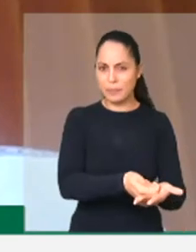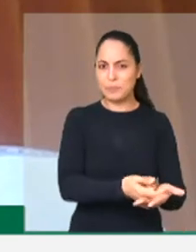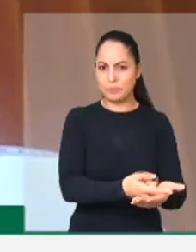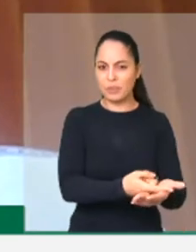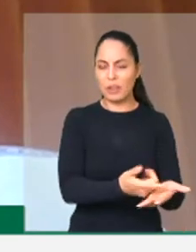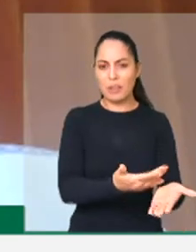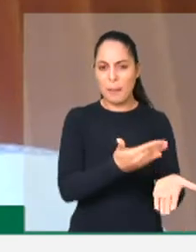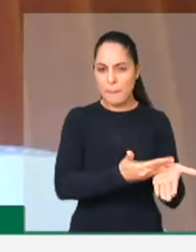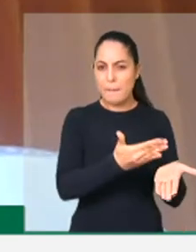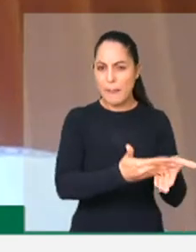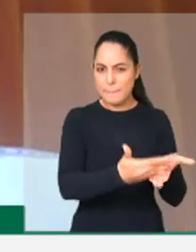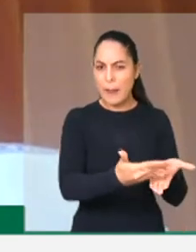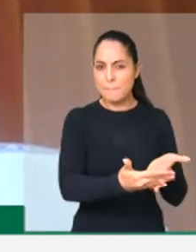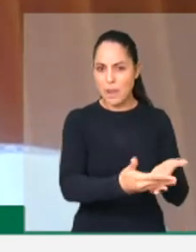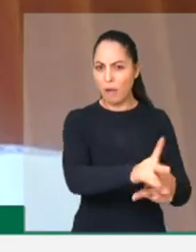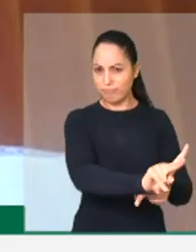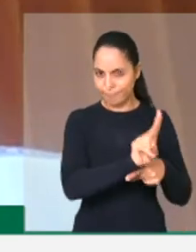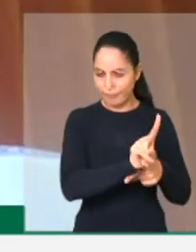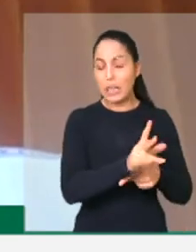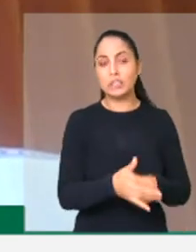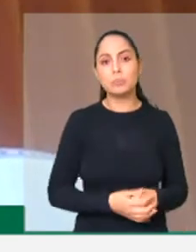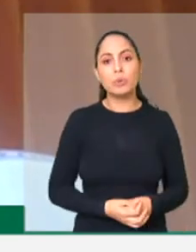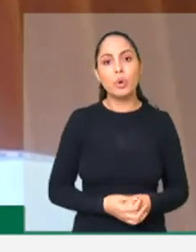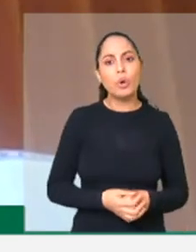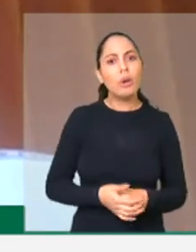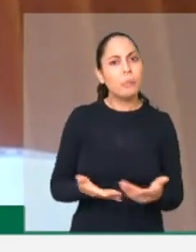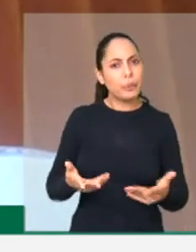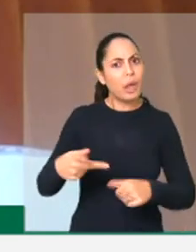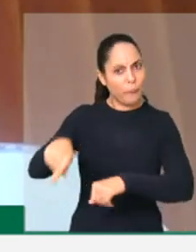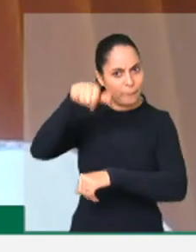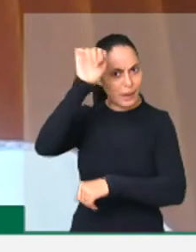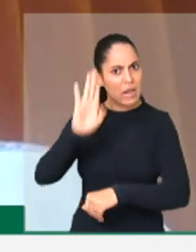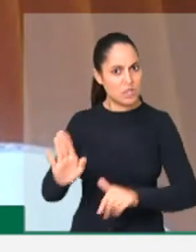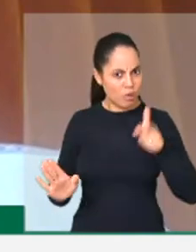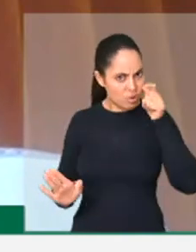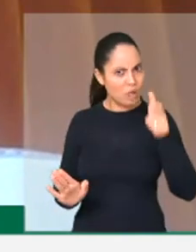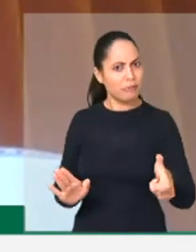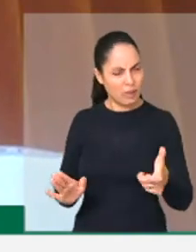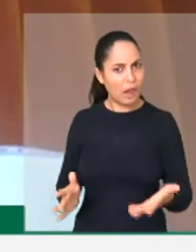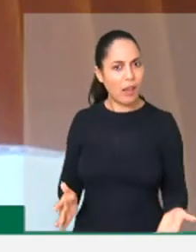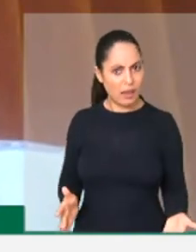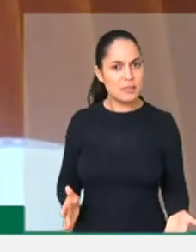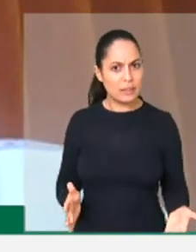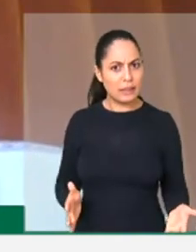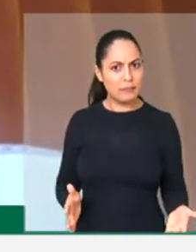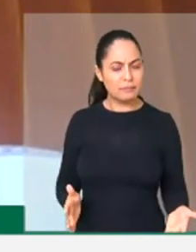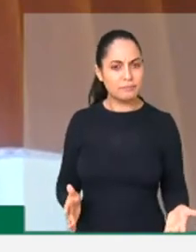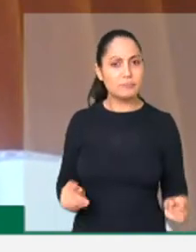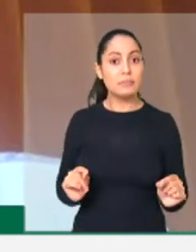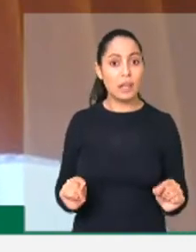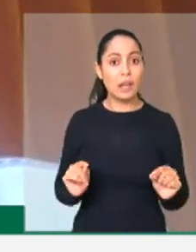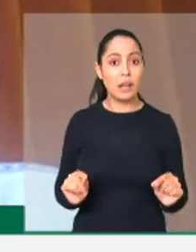PRATICAMENTE TOTAL DESTAS DÍ VIDAS. ISTO TERMINA SENDO INCENTIVO A MUITOS EVENTUAIS MAUS PAGADORES. ÓBVIO QUE EU NÃO TENHO COMO ANALISAR CASO